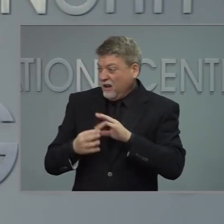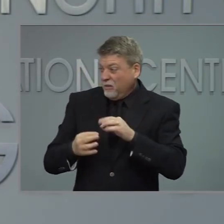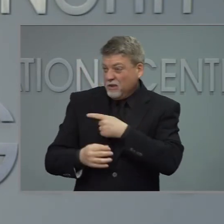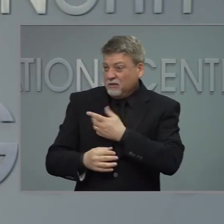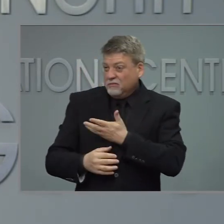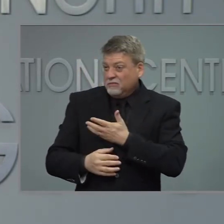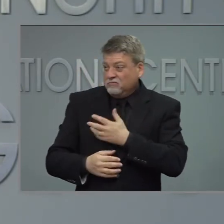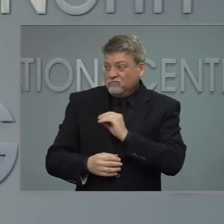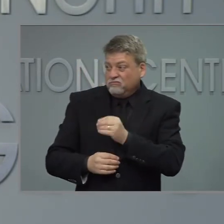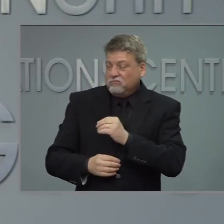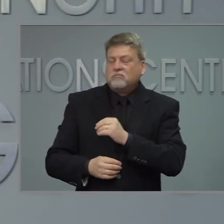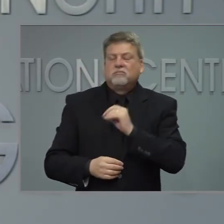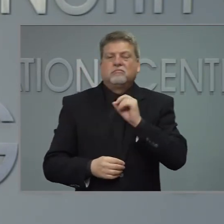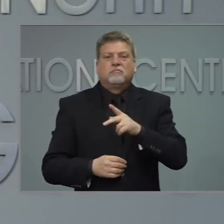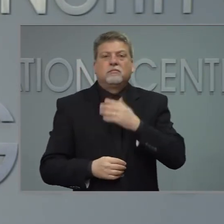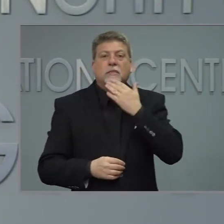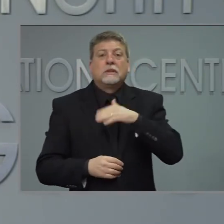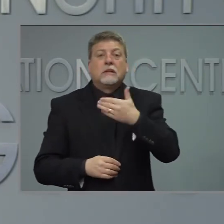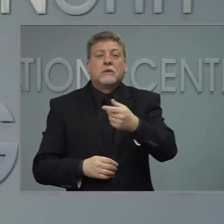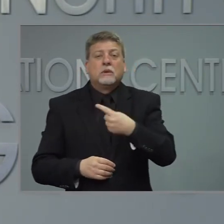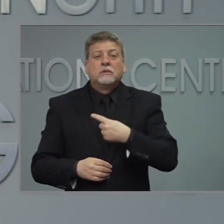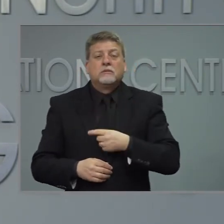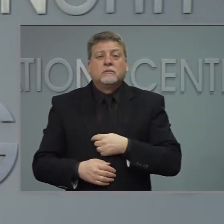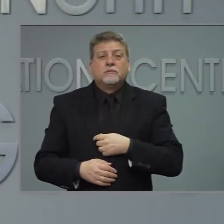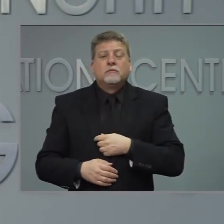la siguiente pregunta.